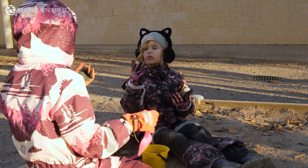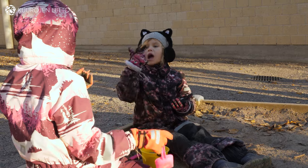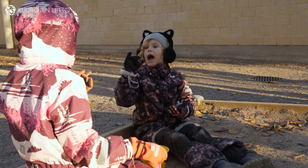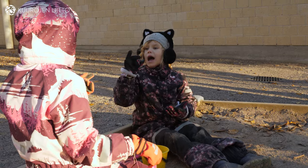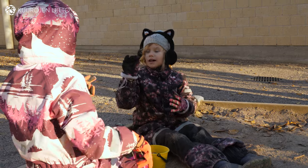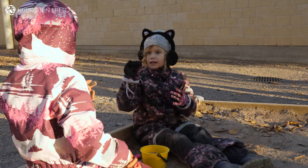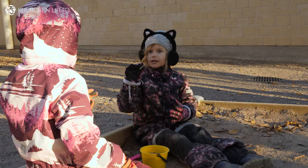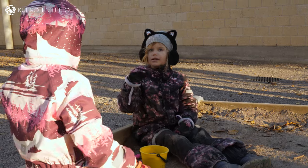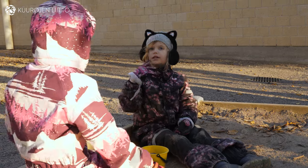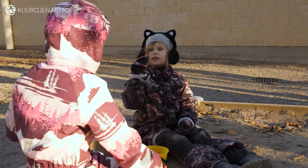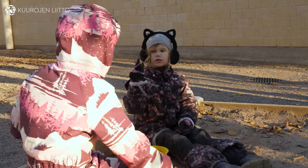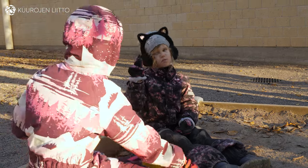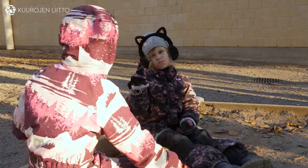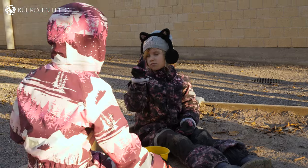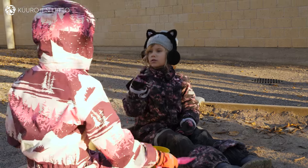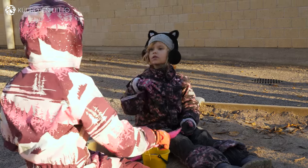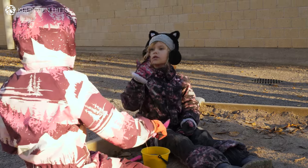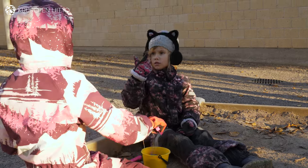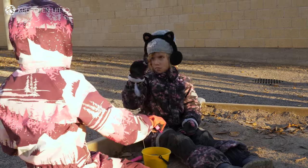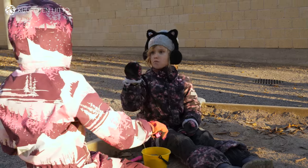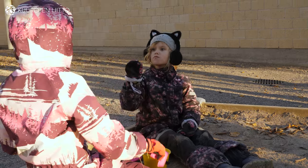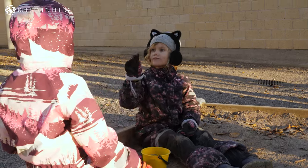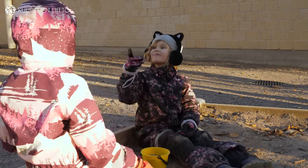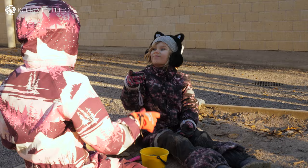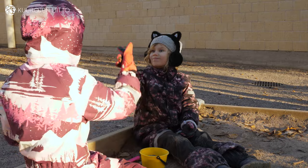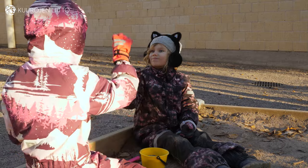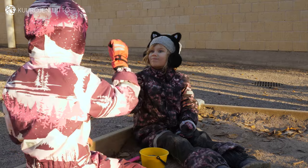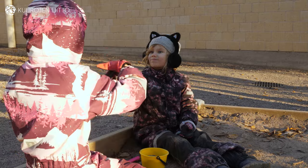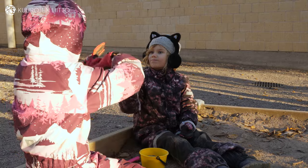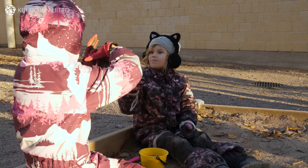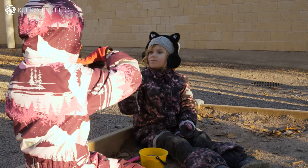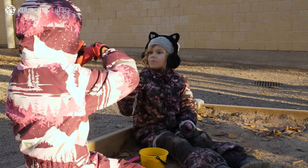Eikun joo, tiistaina on! Keskiviikkona ei ole. Torstaina on, ja perjantainakin.